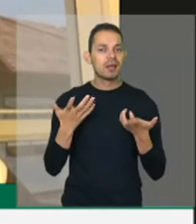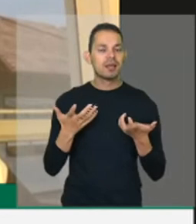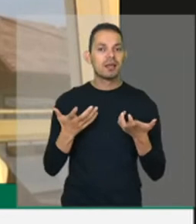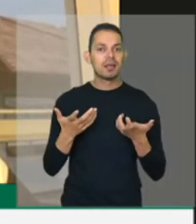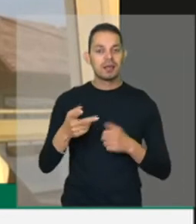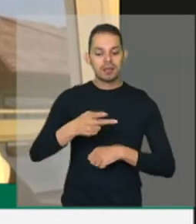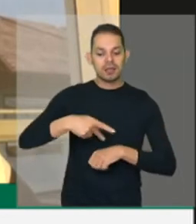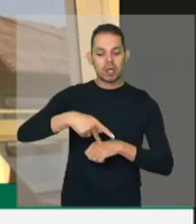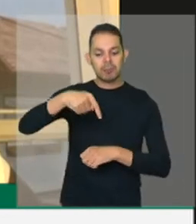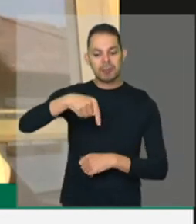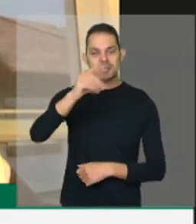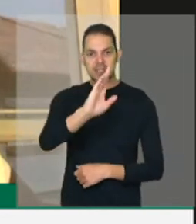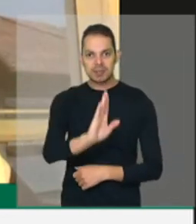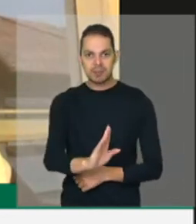TEMOS UM PAÍS AONDE SE...